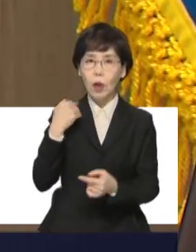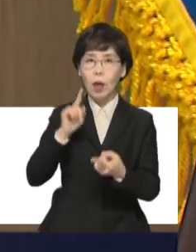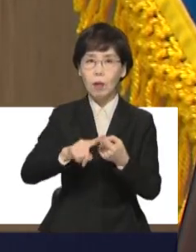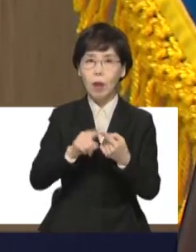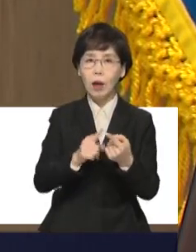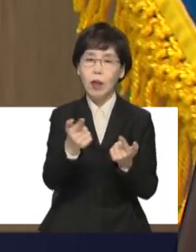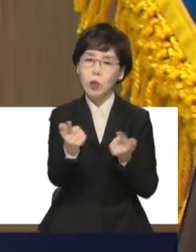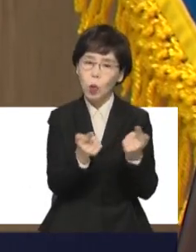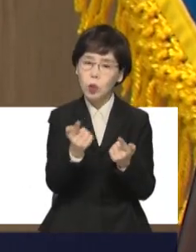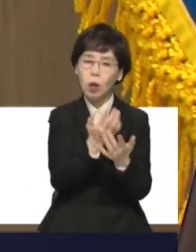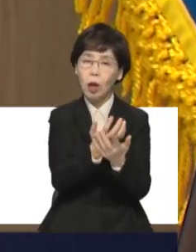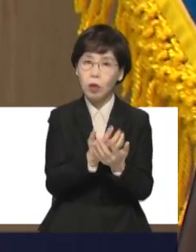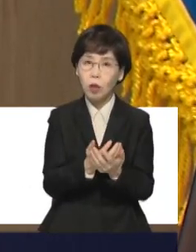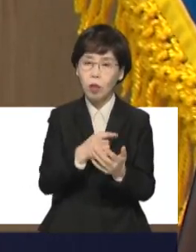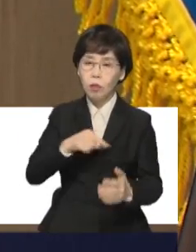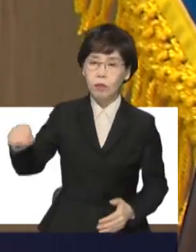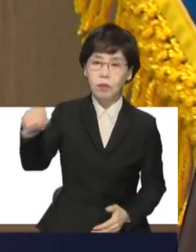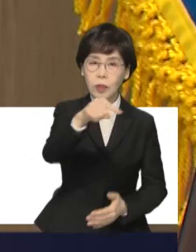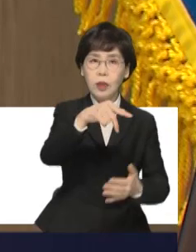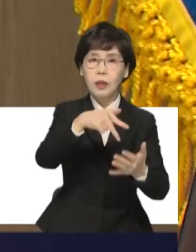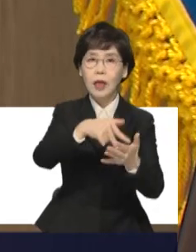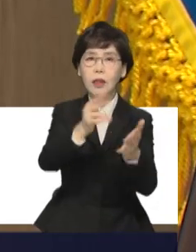충족하는 절충안으로 제3자 변제안을 추진하게 된 것입니다.